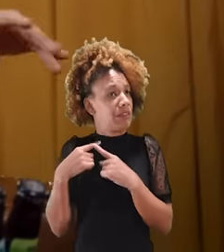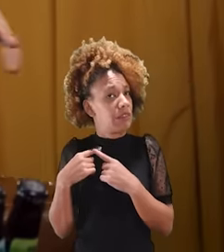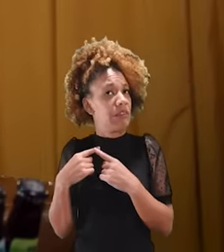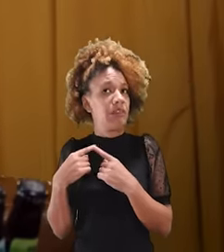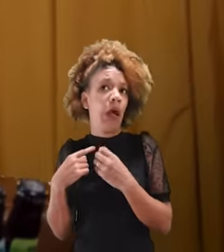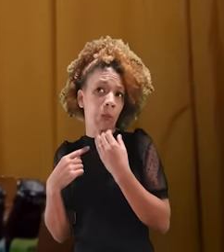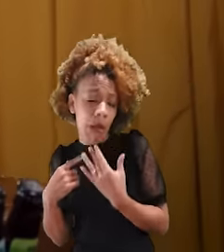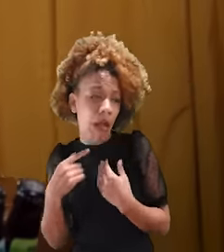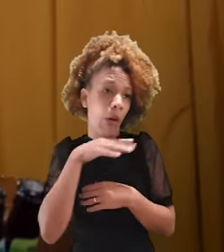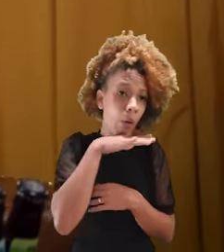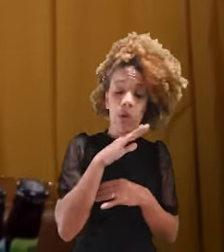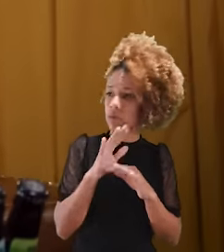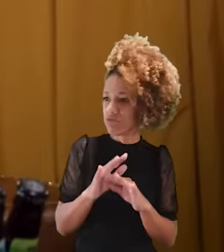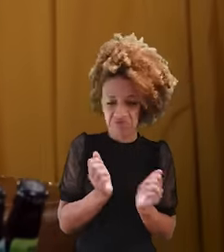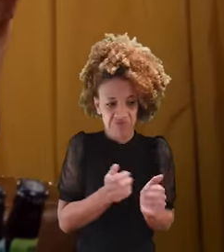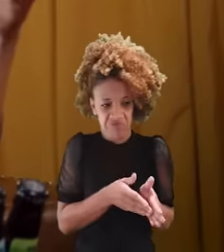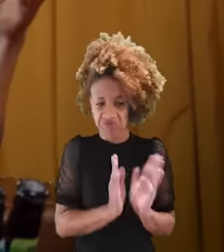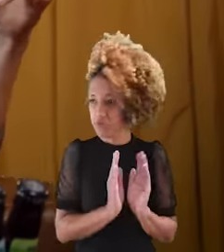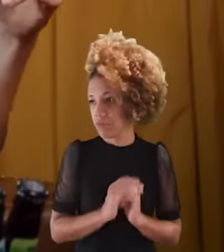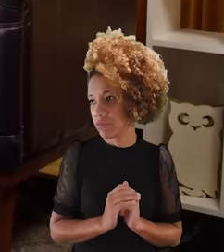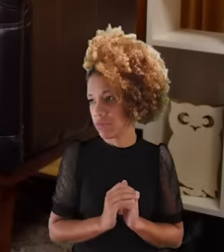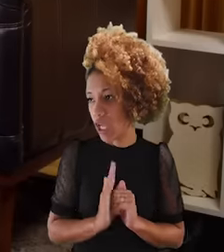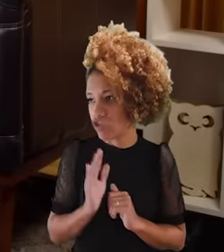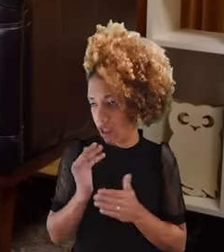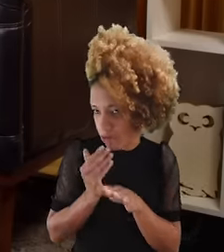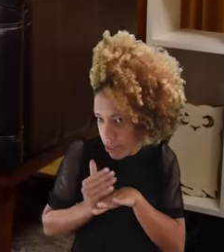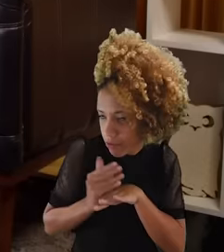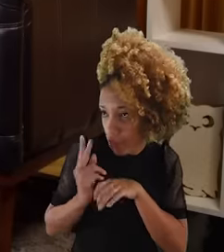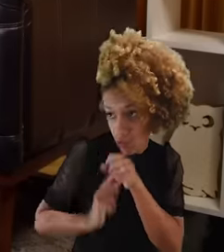crítica não sei o que graças a Deus todo mundo falou bem mas assim pois é mas ó mas esse pto